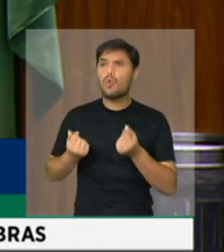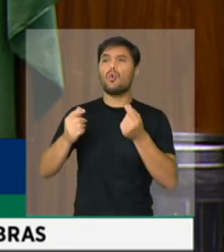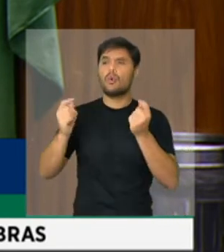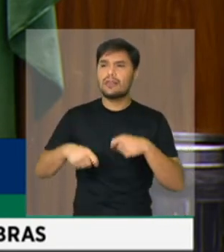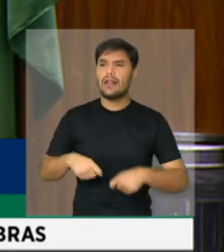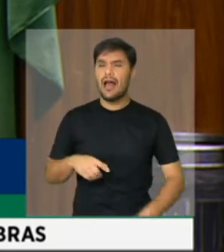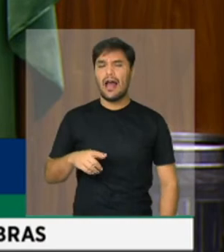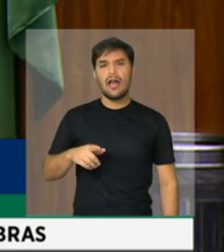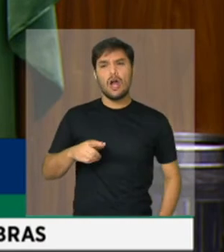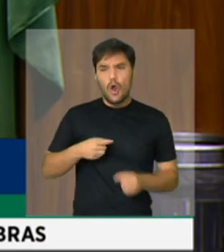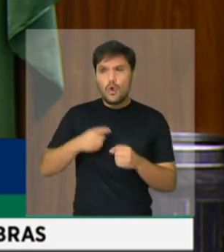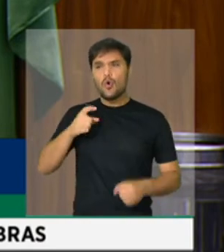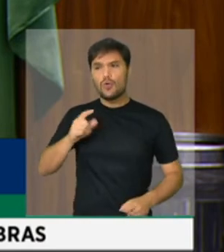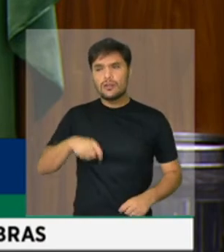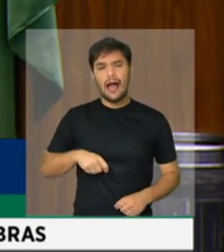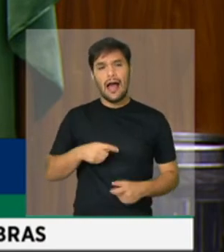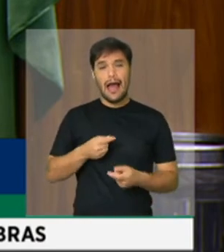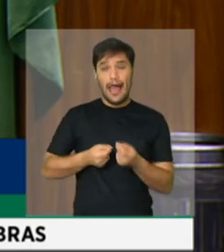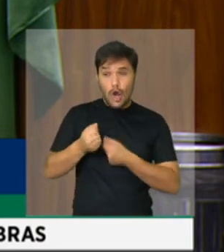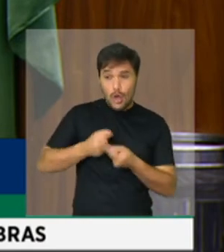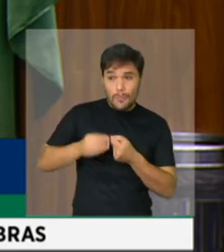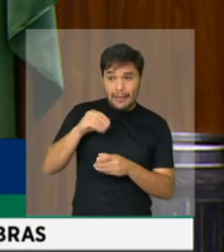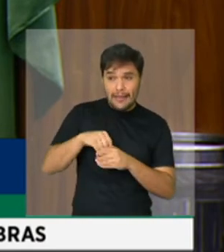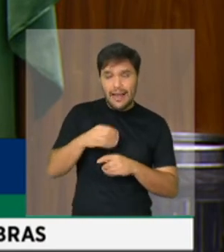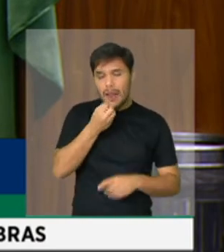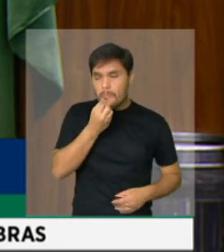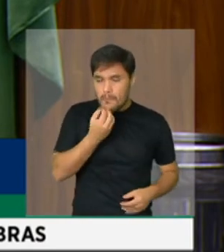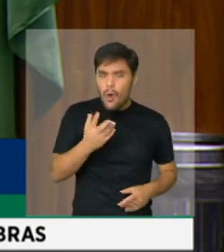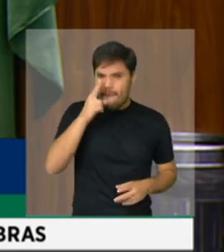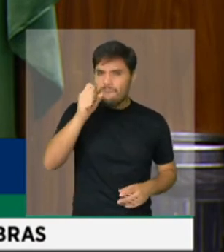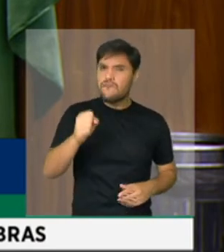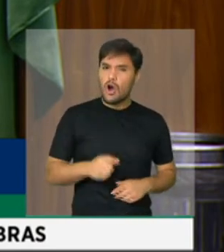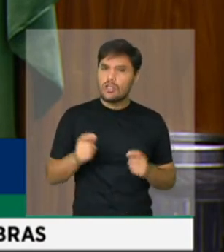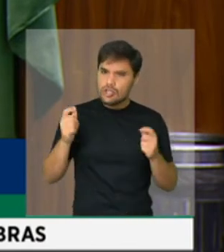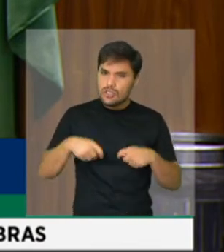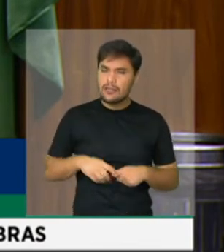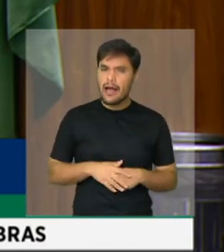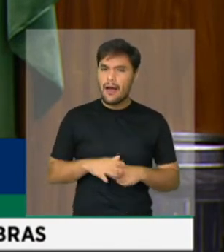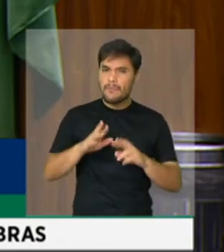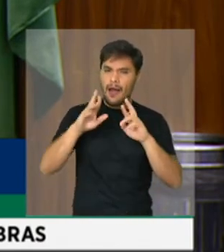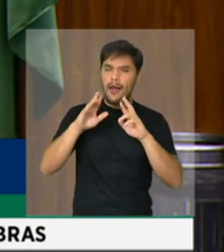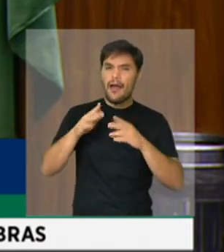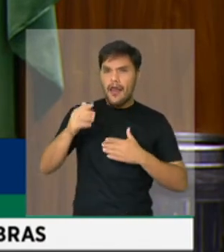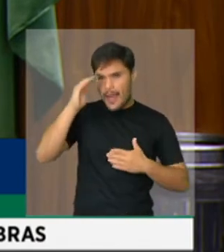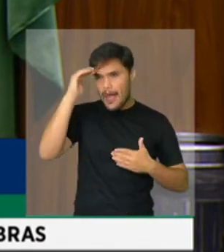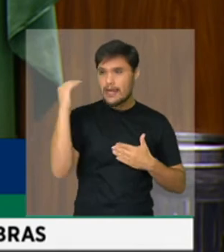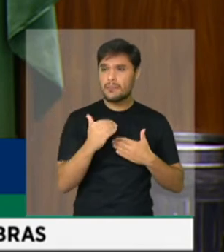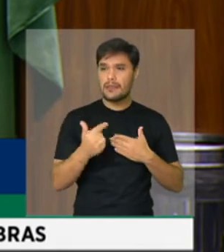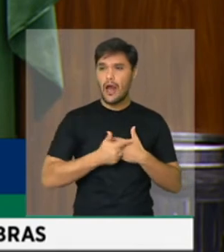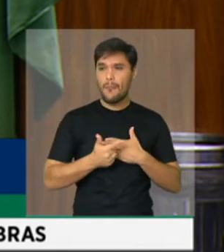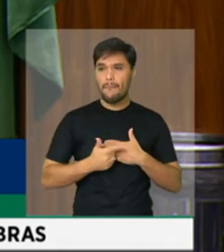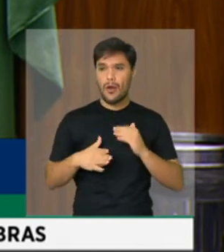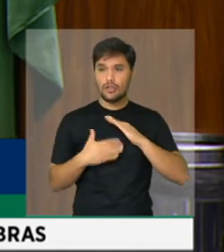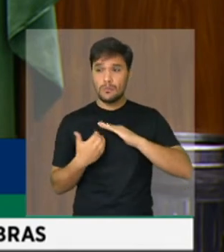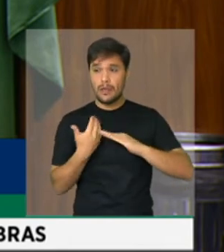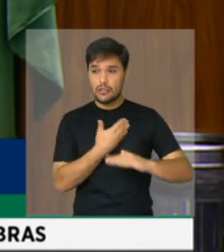UMA EMPRESA SUPERAVITÁRIA. É UMA EMPRESA QUE TEM UMA ECONOMIA FORTE QUE TEM CONDIÇÕES DE CUMPRIR O SEU PAPEL ENQUANTO EMPRESA ESTATAL. É UMA EMPRESA QUE